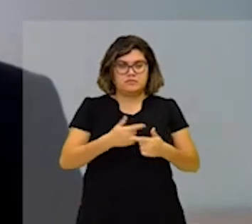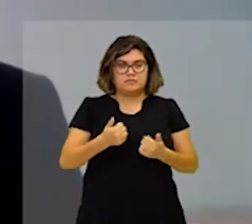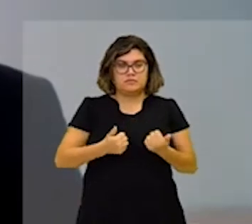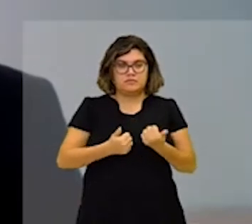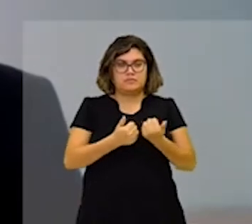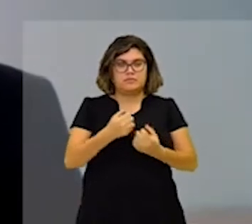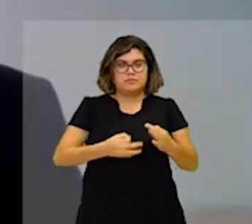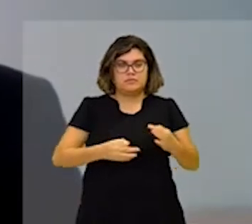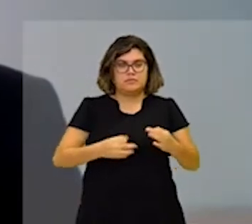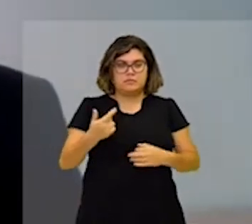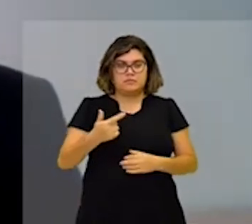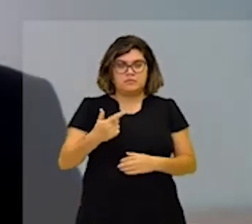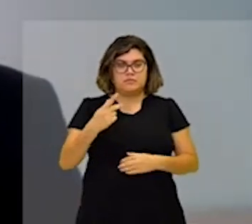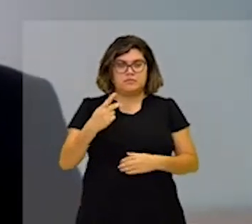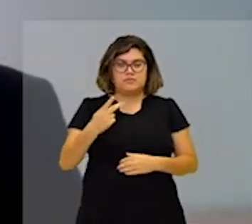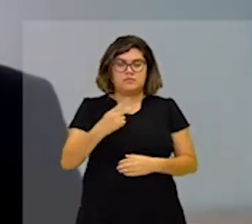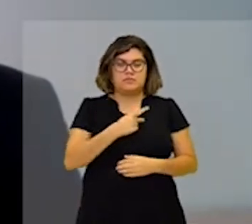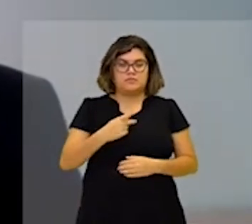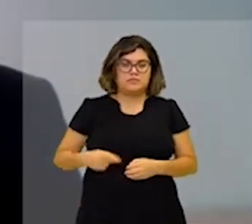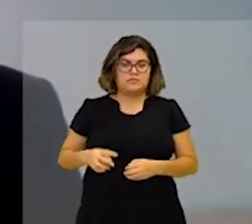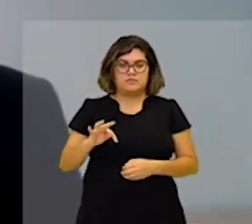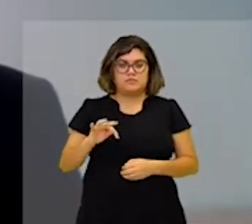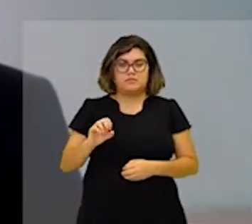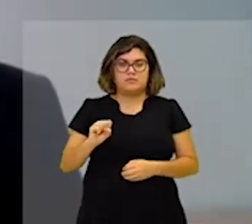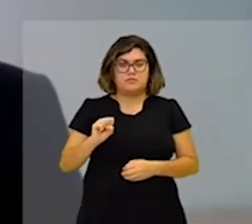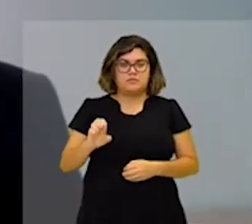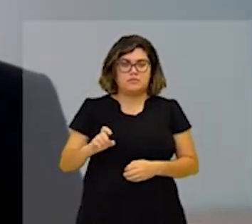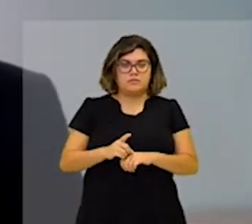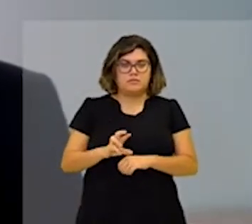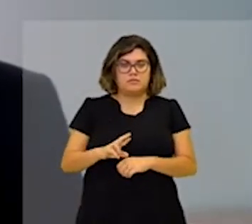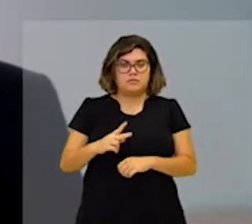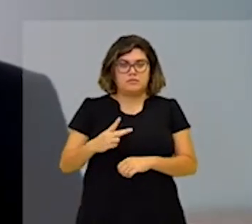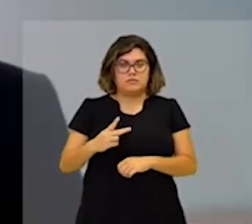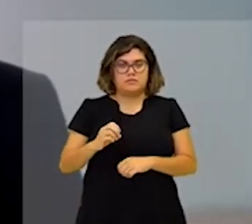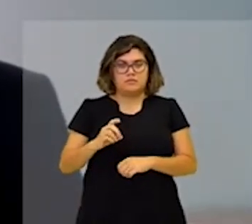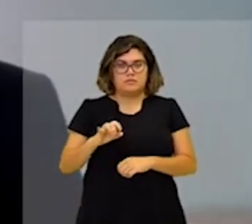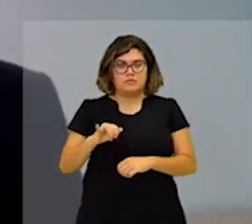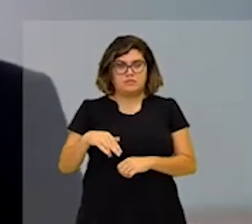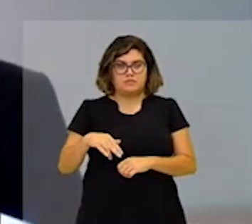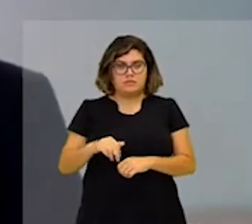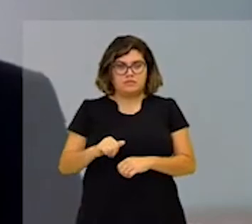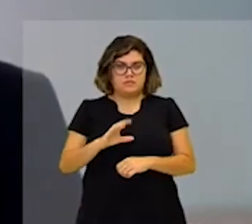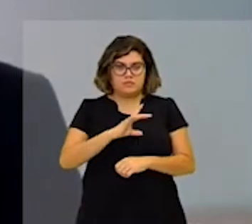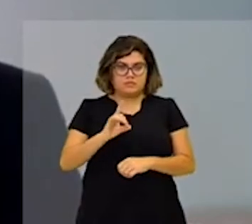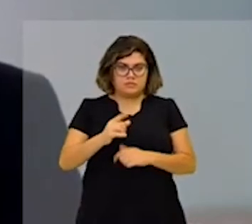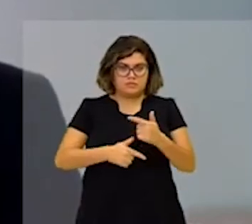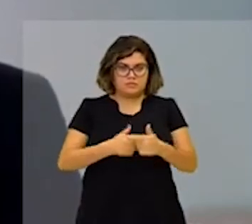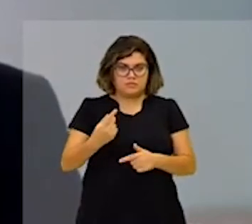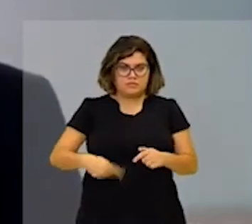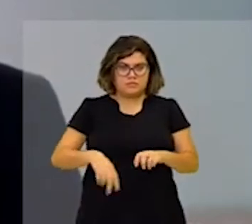vice-presidência do Décia outra Poliana Santos coordenadora dos trabalhos dessa mesmo é